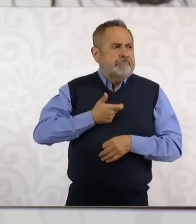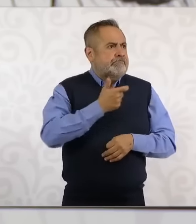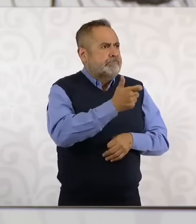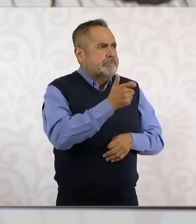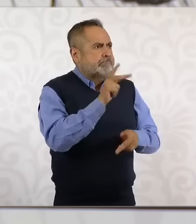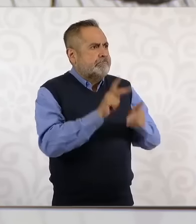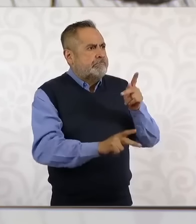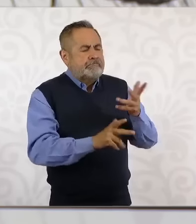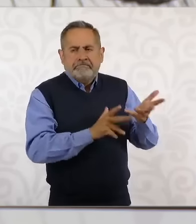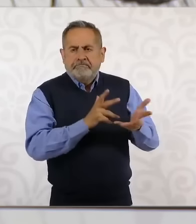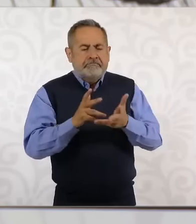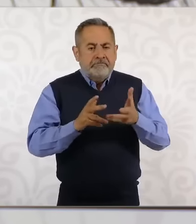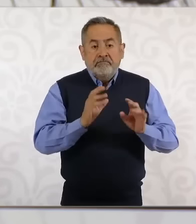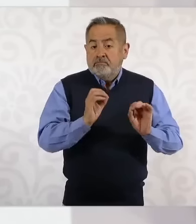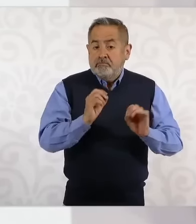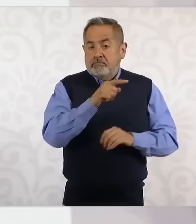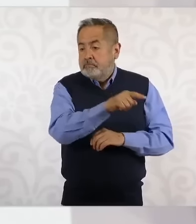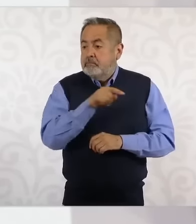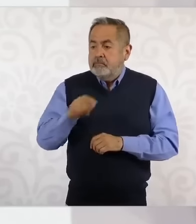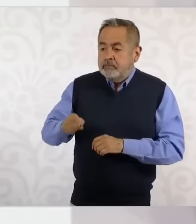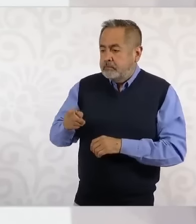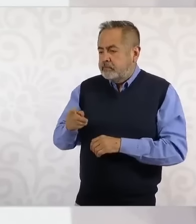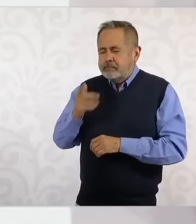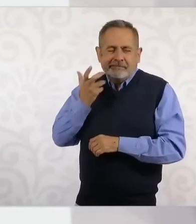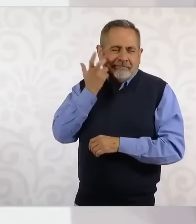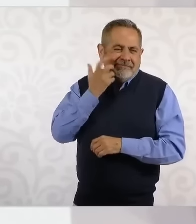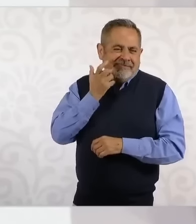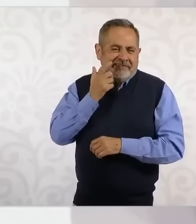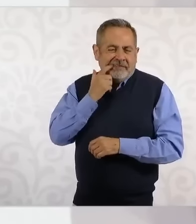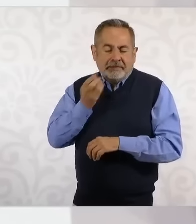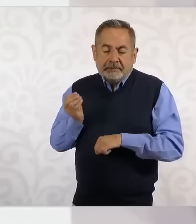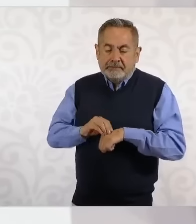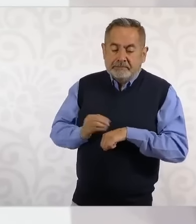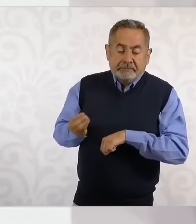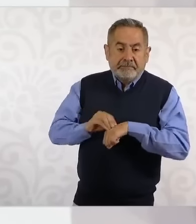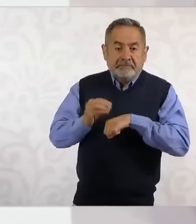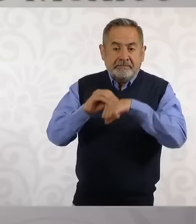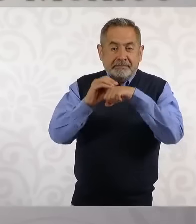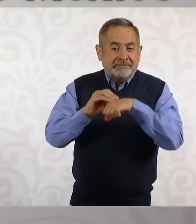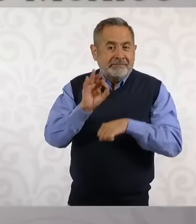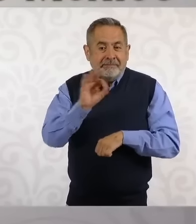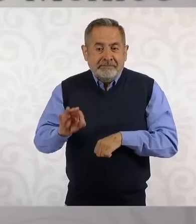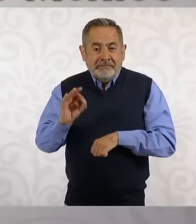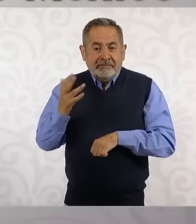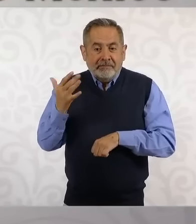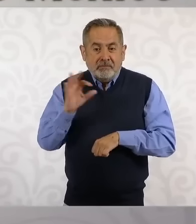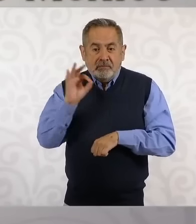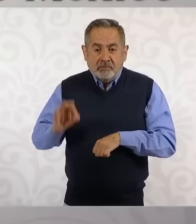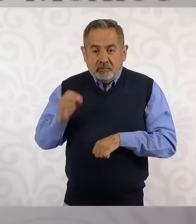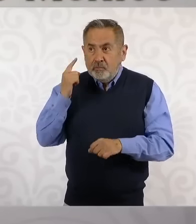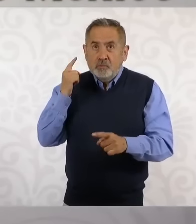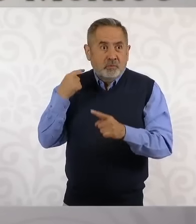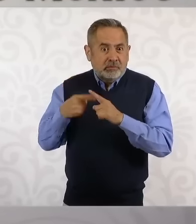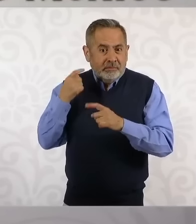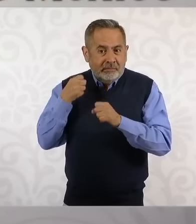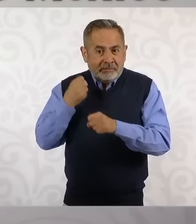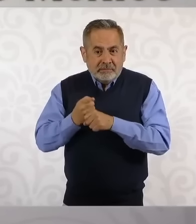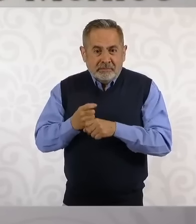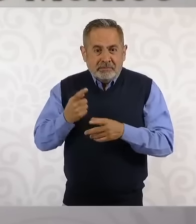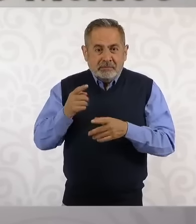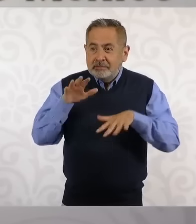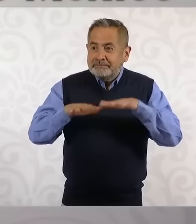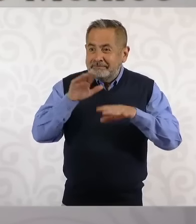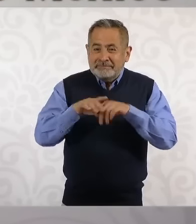construida de tal manera que no se paga o intereses del 50% anual, hasta 100% anual.